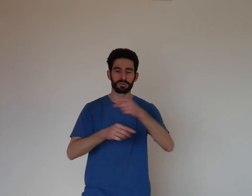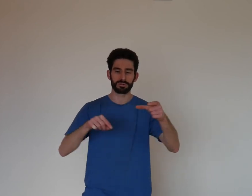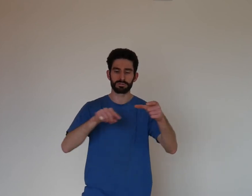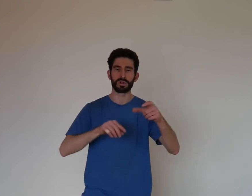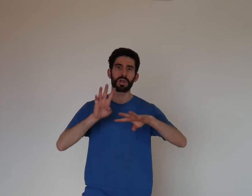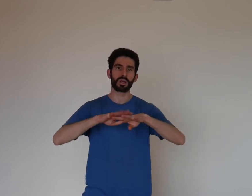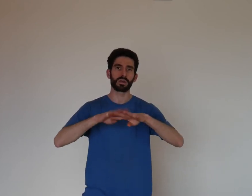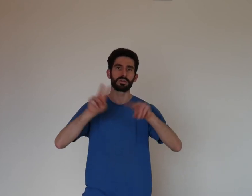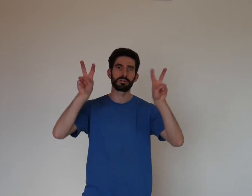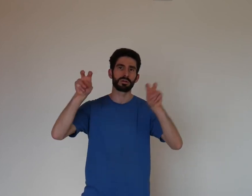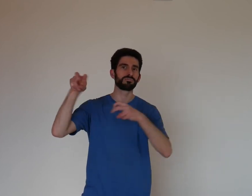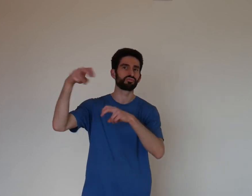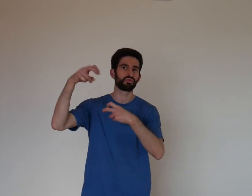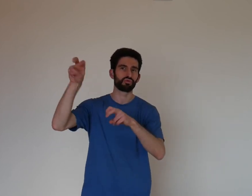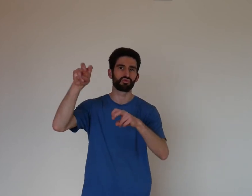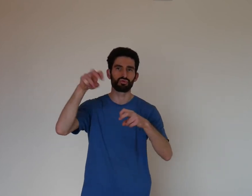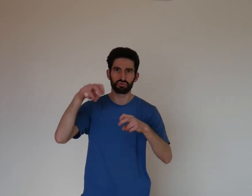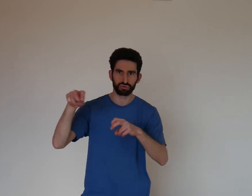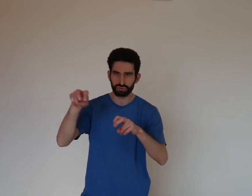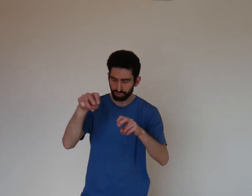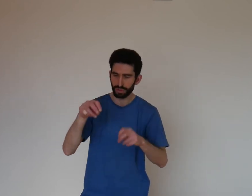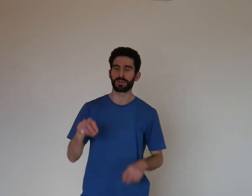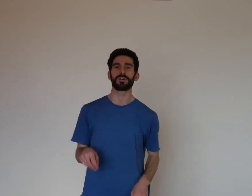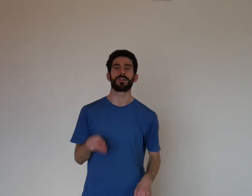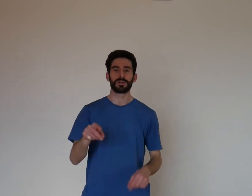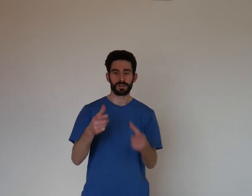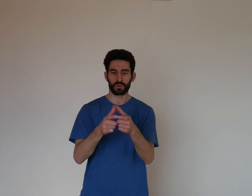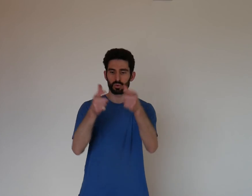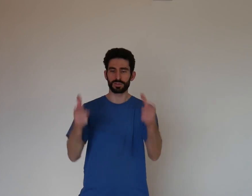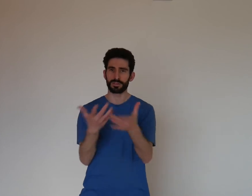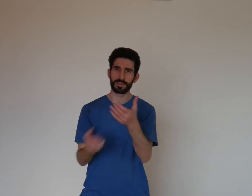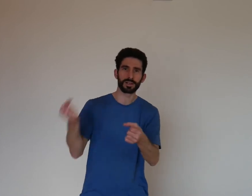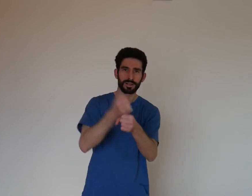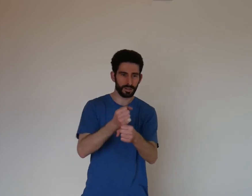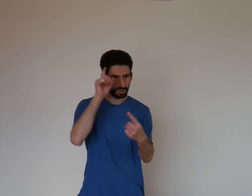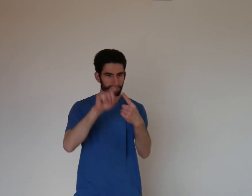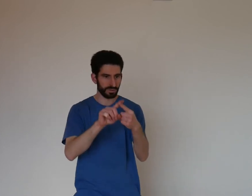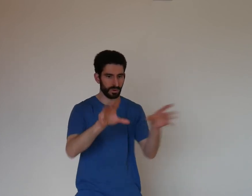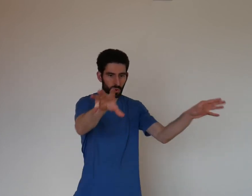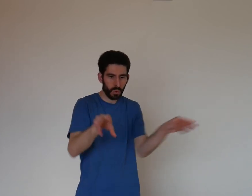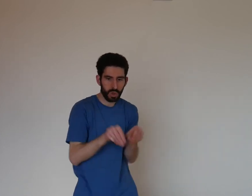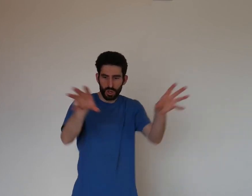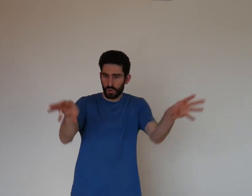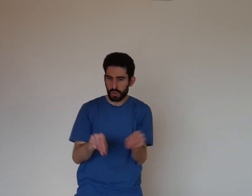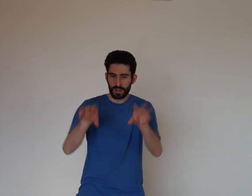dans le quartier de la Mouche, une usine voit le jour. Son objectif est de tout rassembler